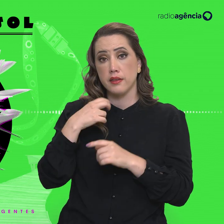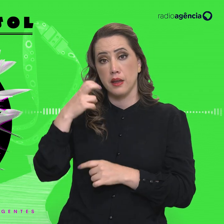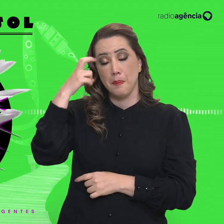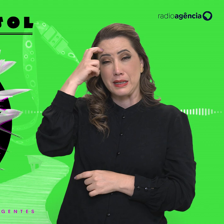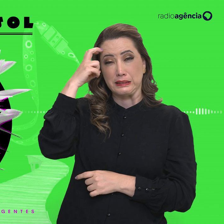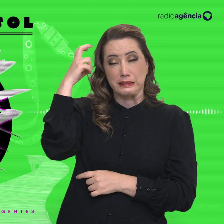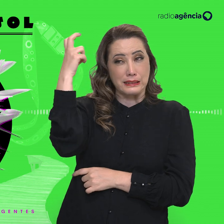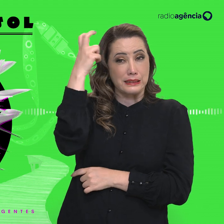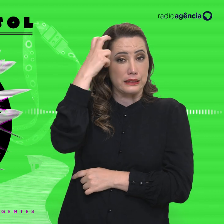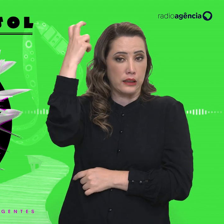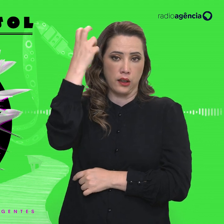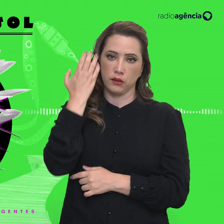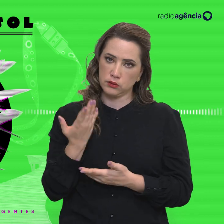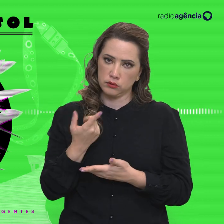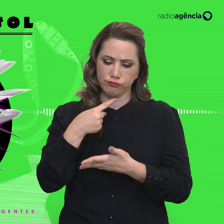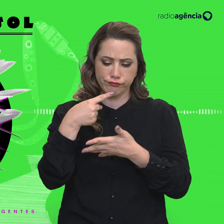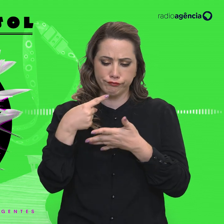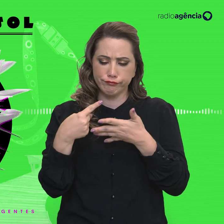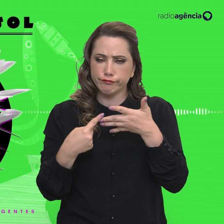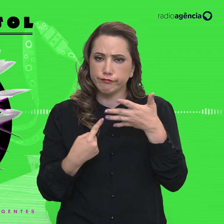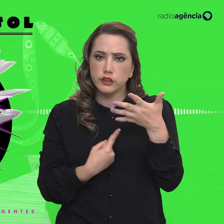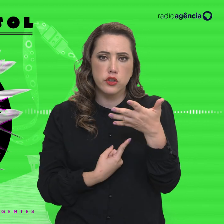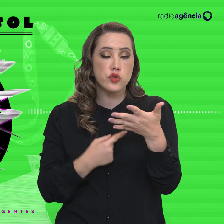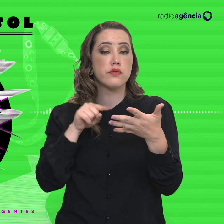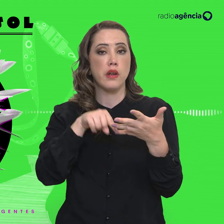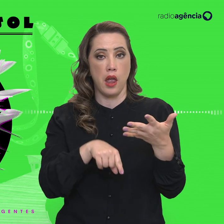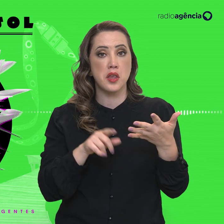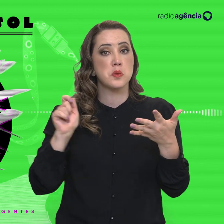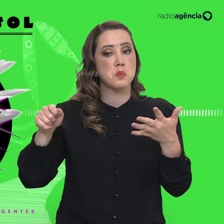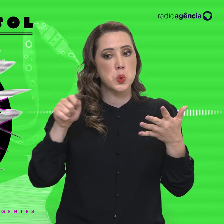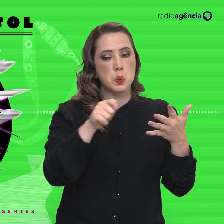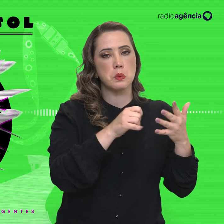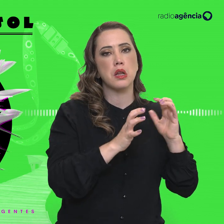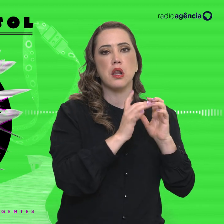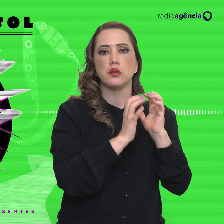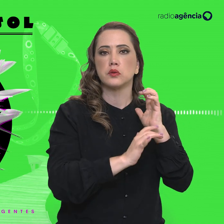[Patrícia] Transitando entre vários espectros, a Maria Júlia resolveu investigar o quanto